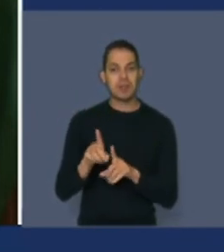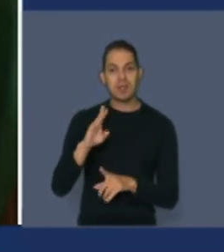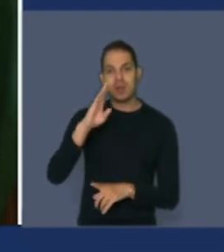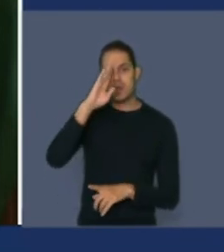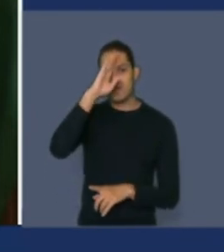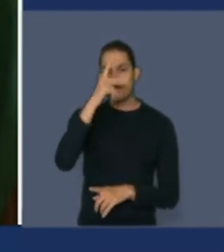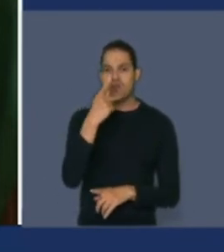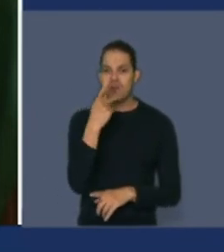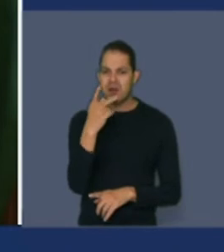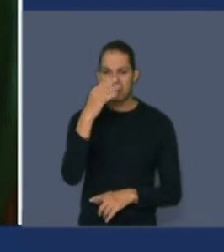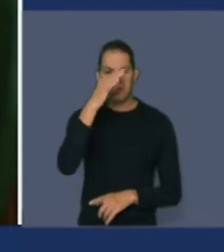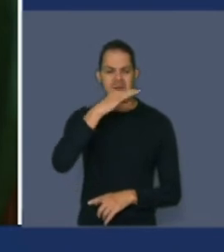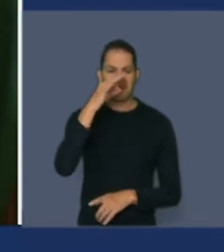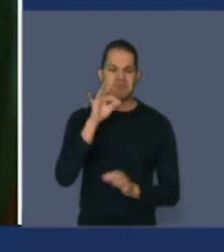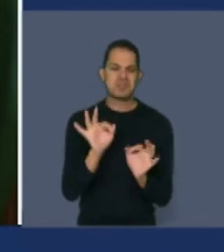QUE ERA UMA GRIPEZINHA, 558